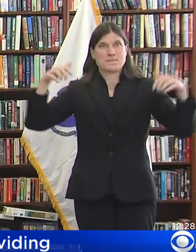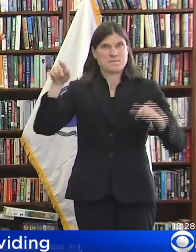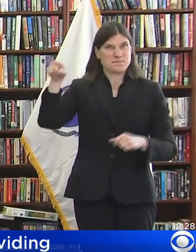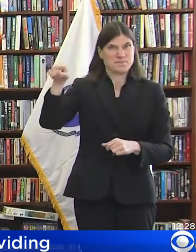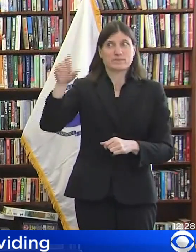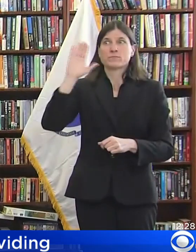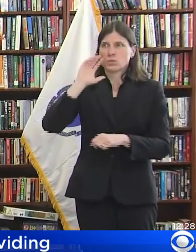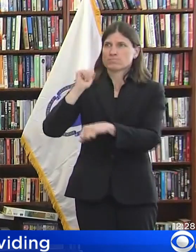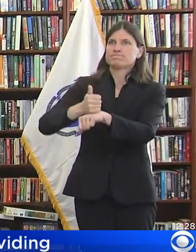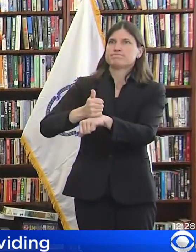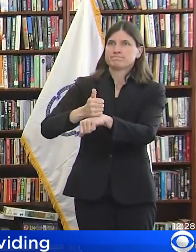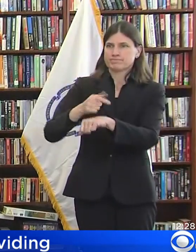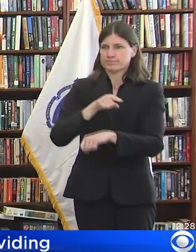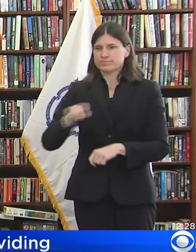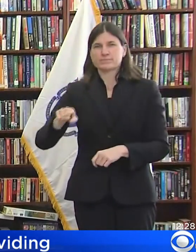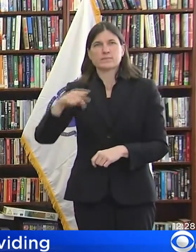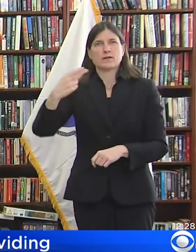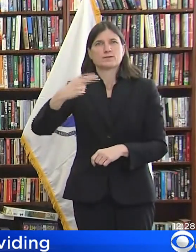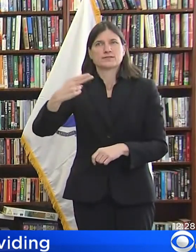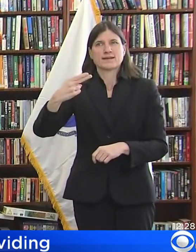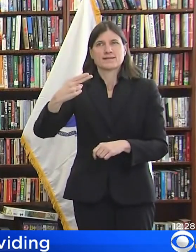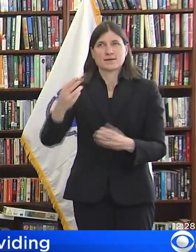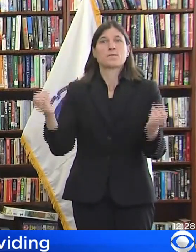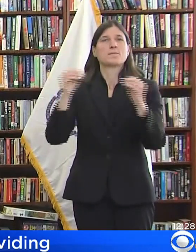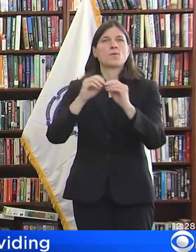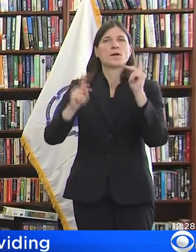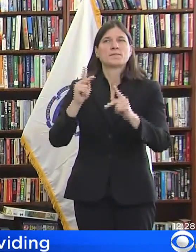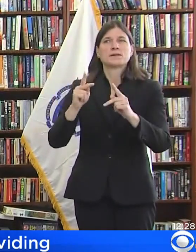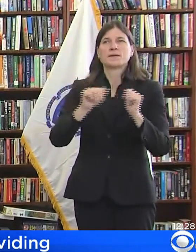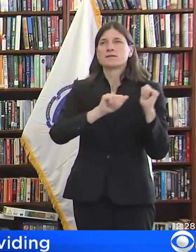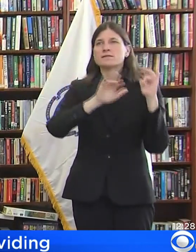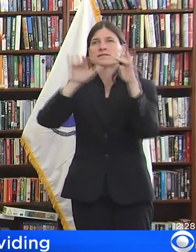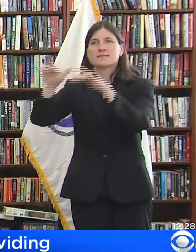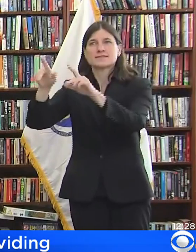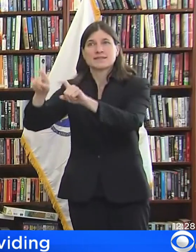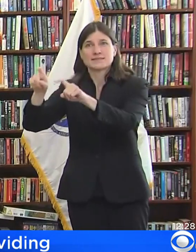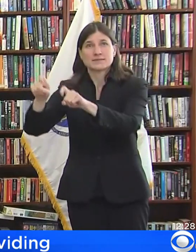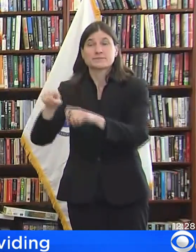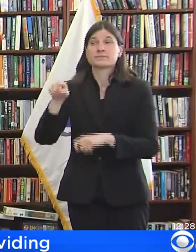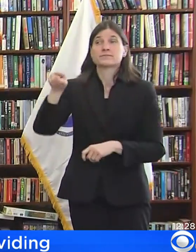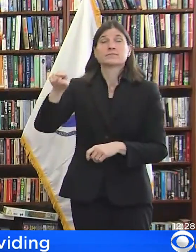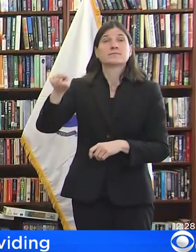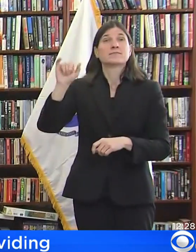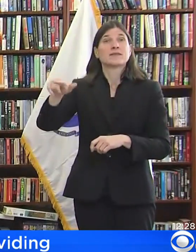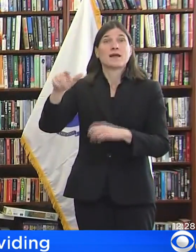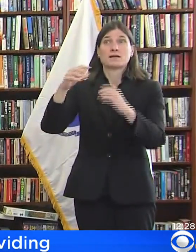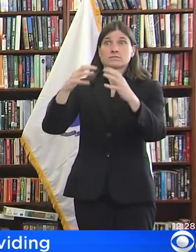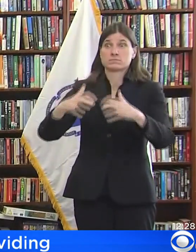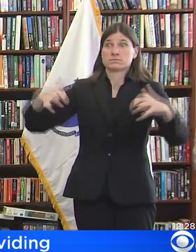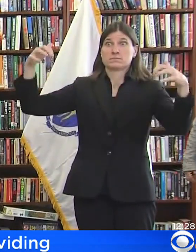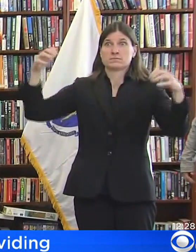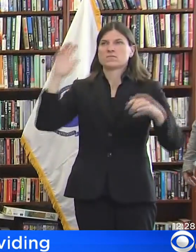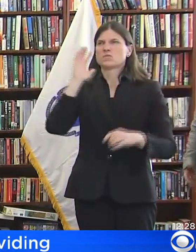RESPONDER VACCINATIONS, WE'LL BE OPEN FOR FIRST RESPONDERS